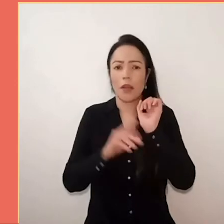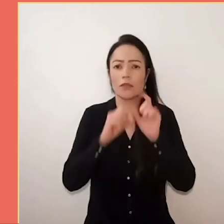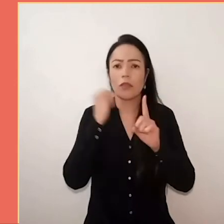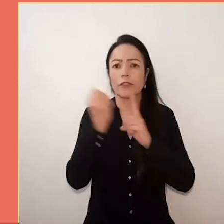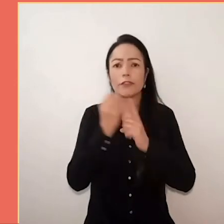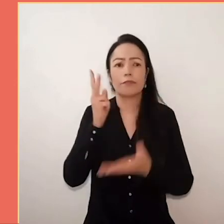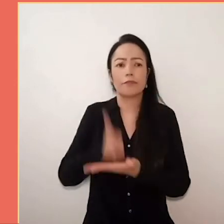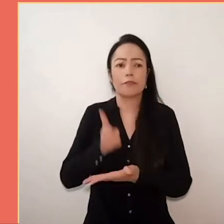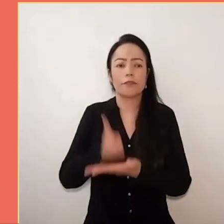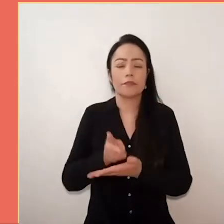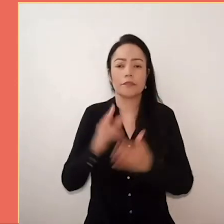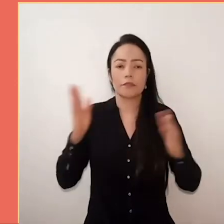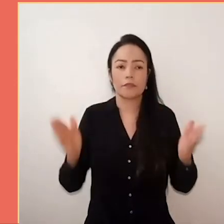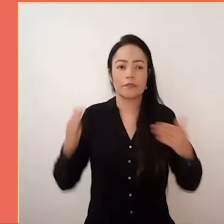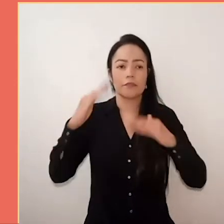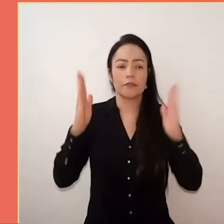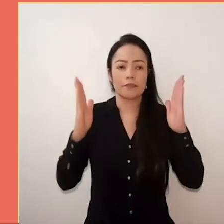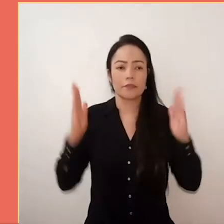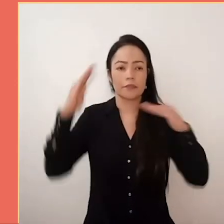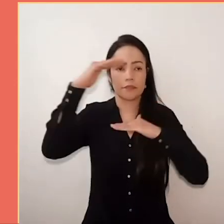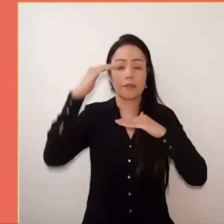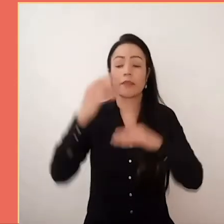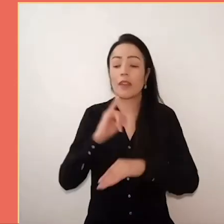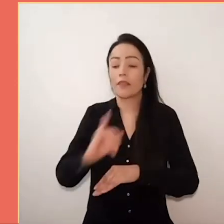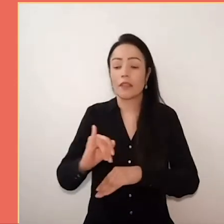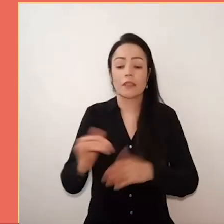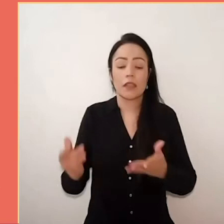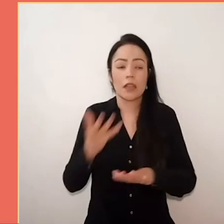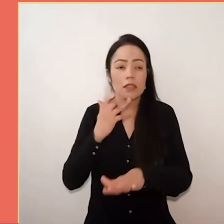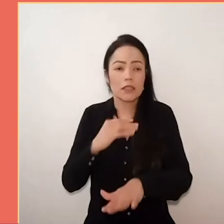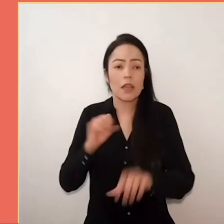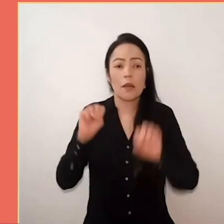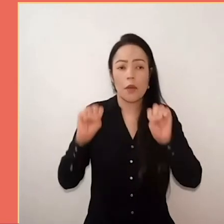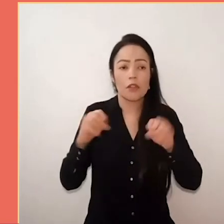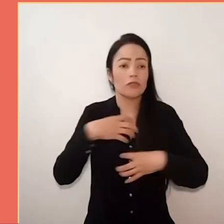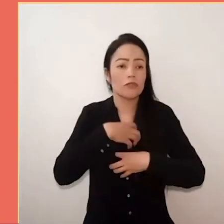que diz o que a infância pode ou não sentir, o que a infância pode ou não entender,